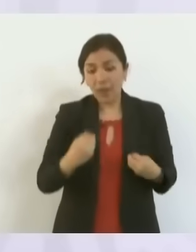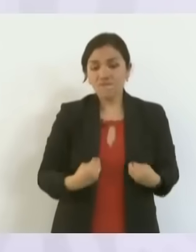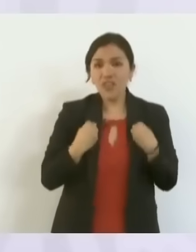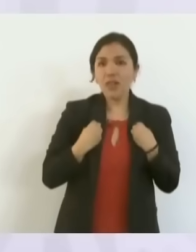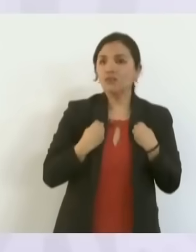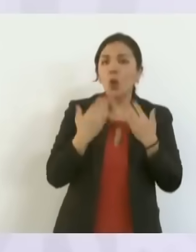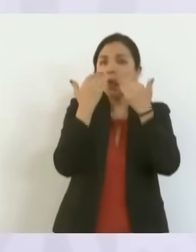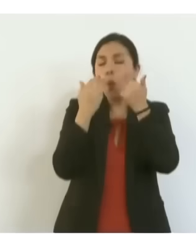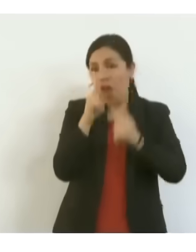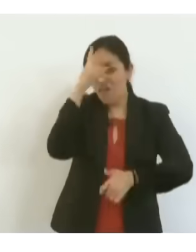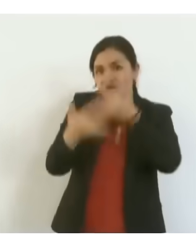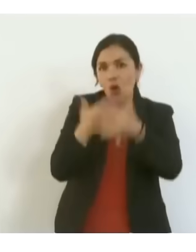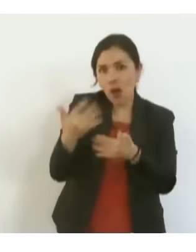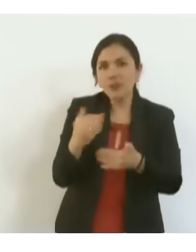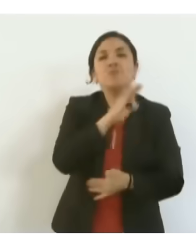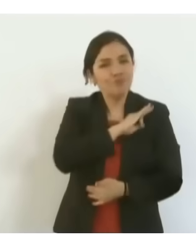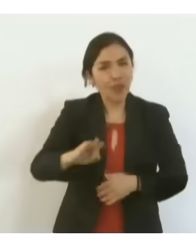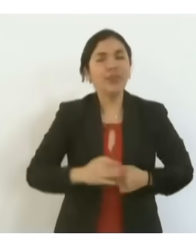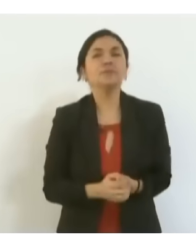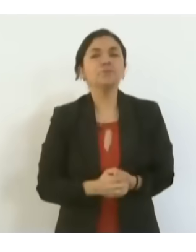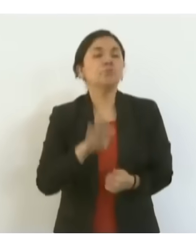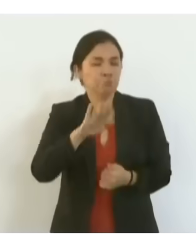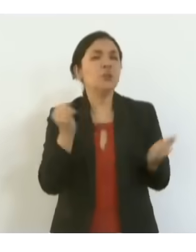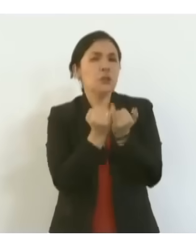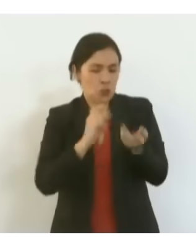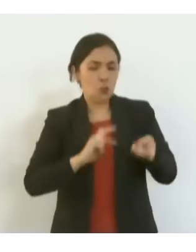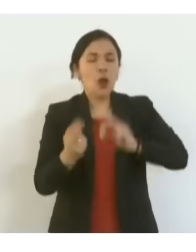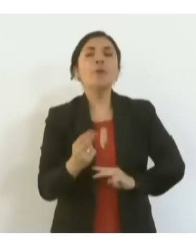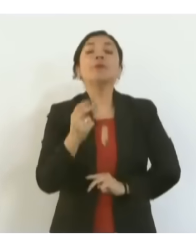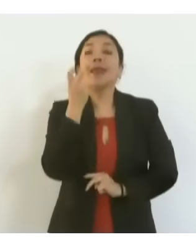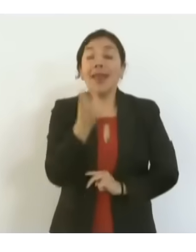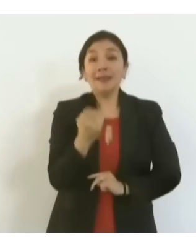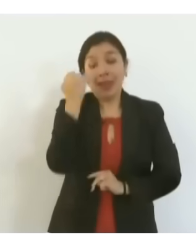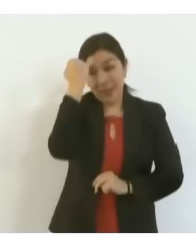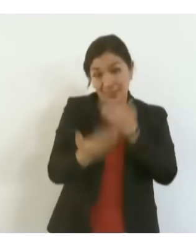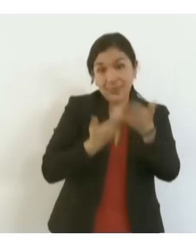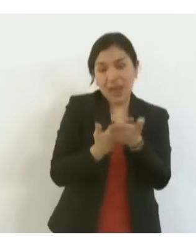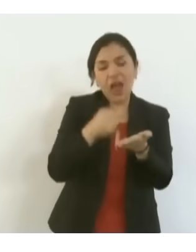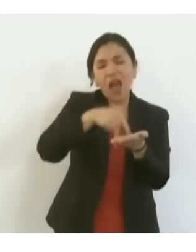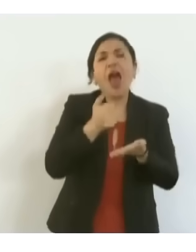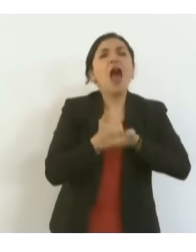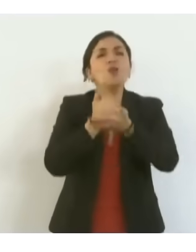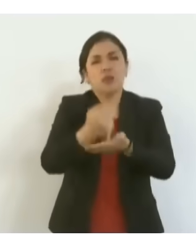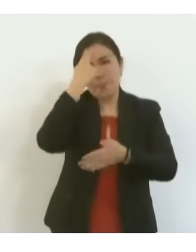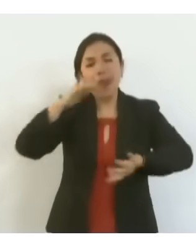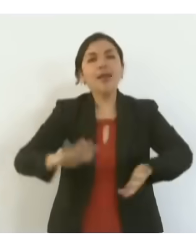violencia. Por otro lado, cabe mencionar que esta iniciativa promoverá prácticas de arte